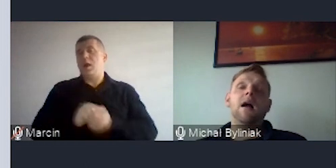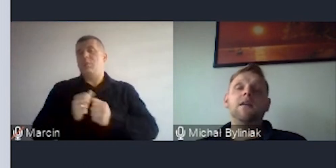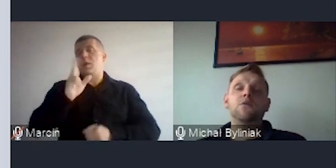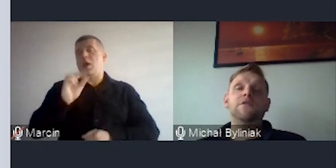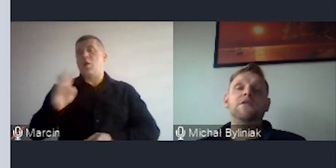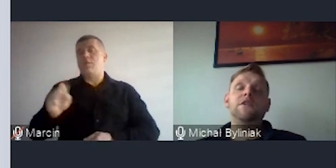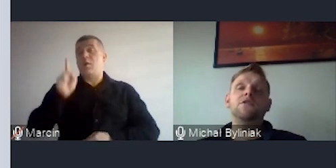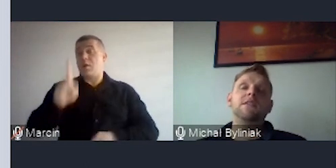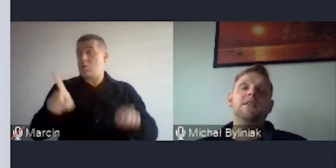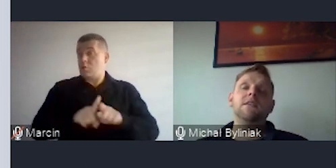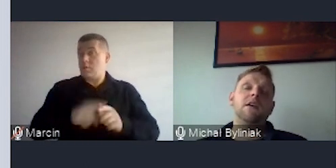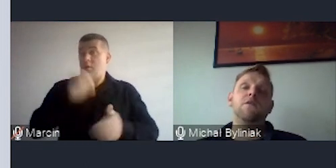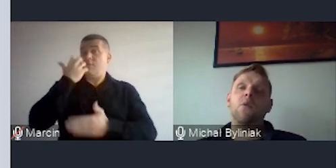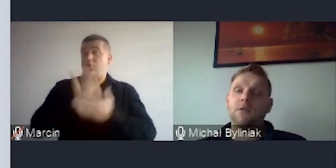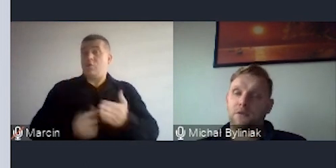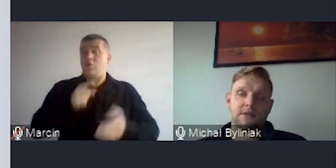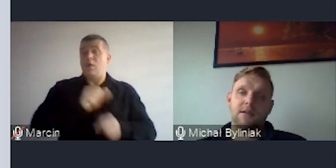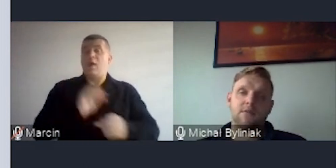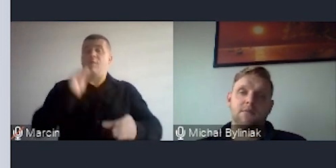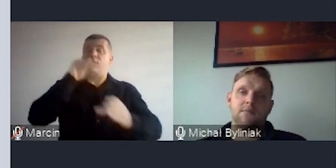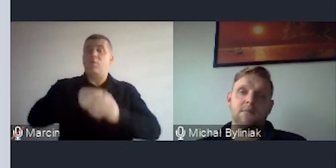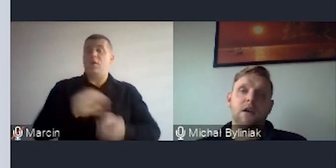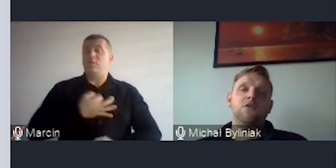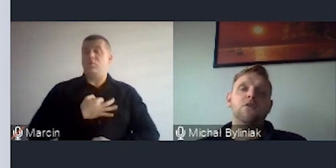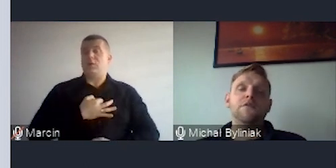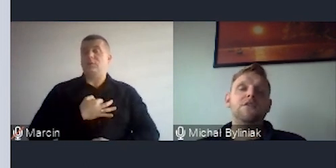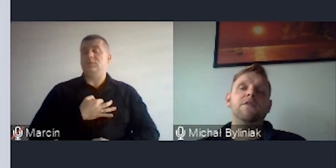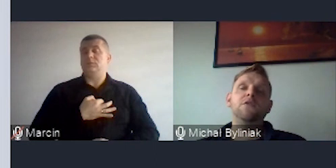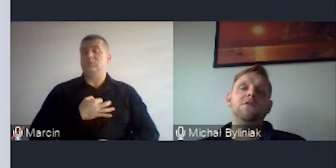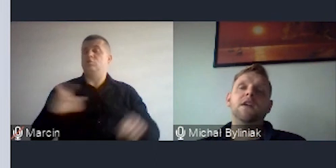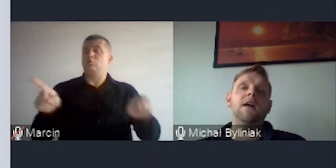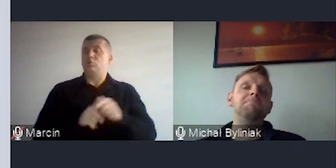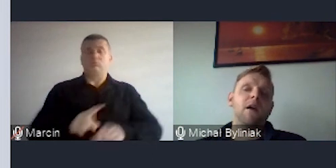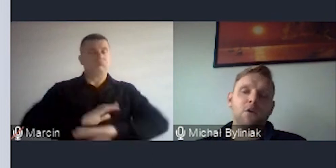ale równie wykorzystanie tego jako wkładu własnego. To również nie wchodzi w grę,